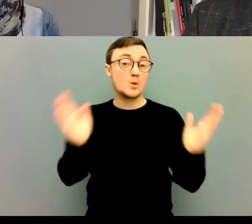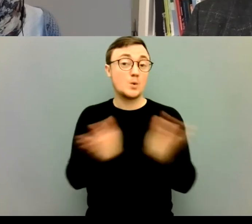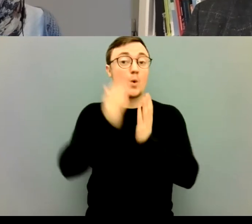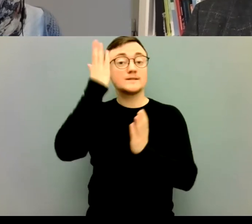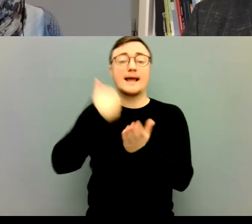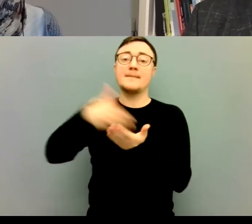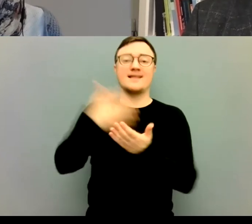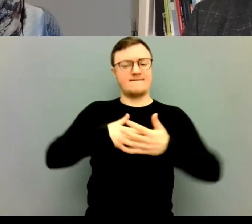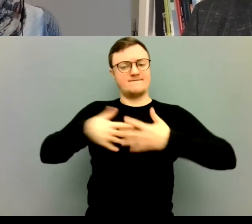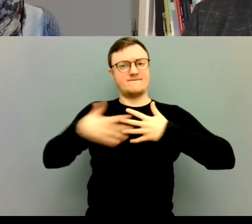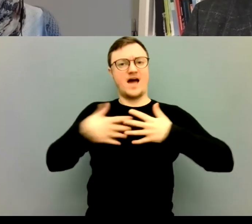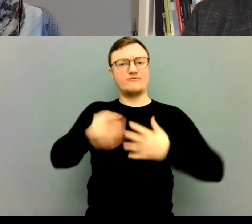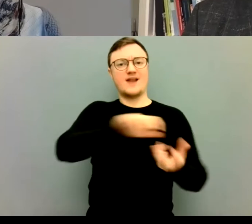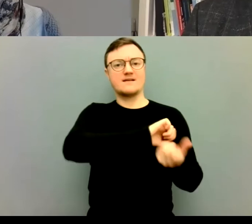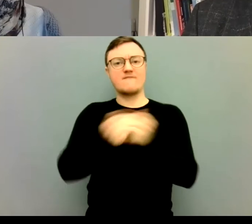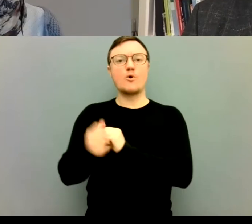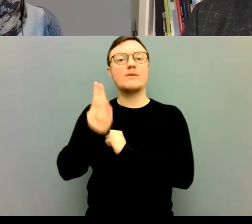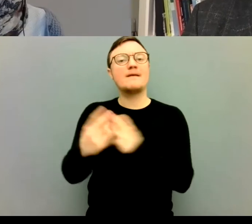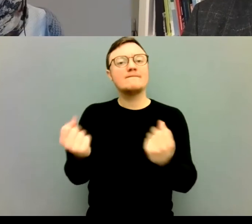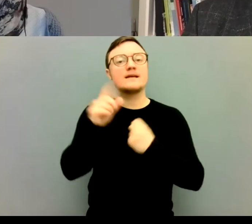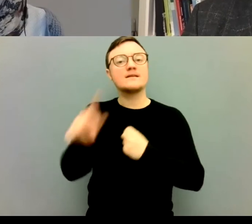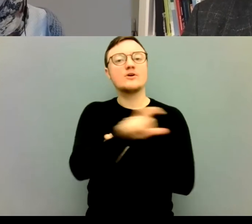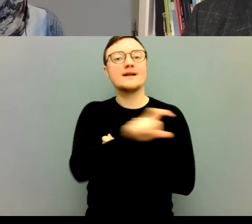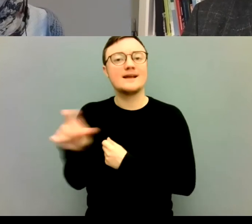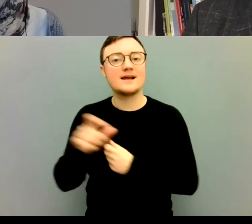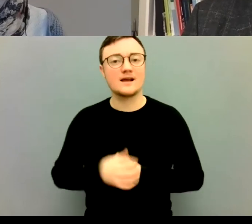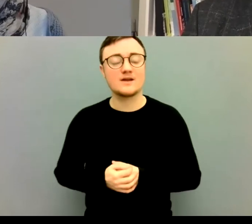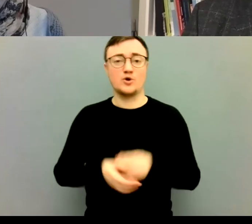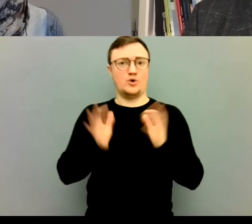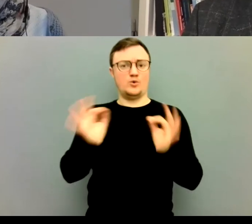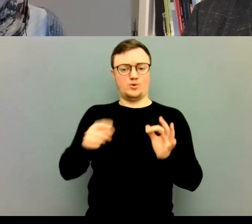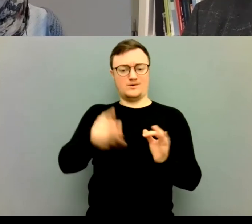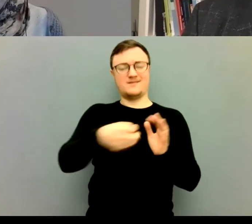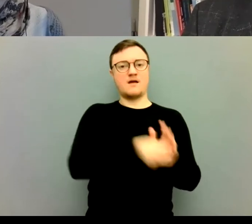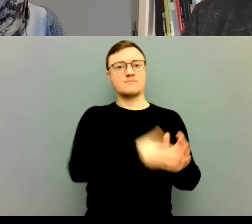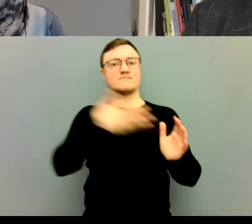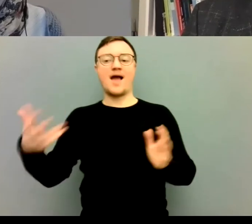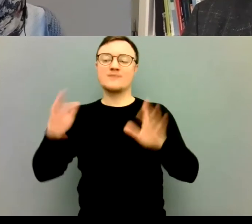men kort, varför är den reformen så viktig för er och hur främjar den-